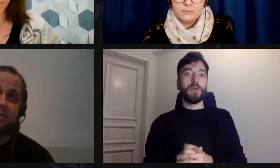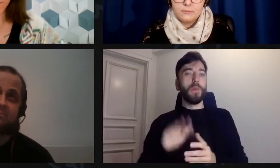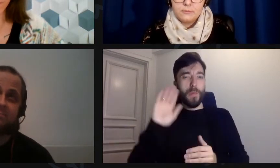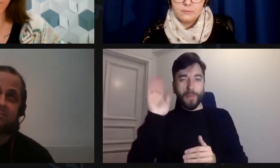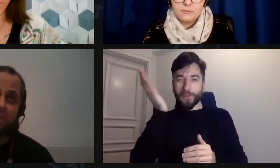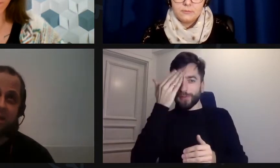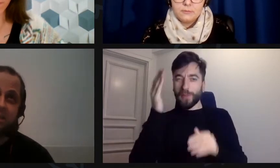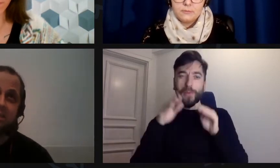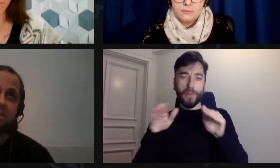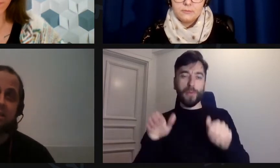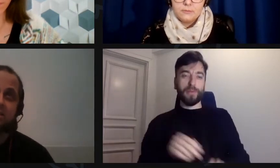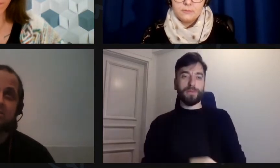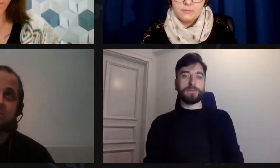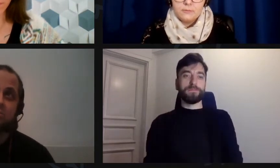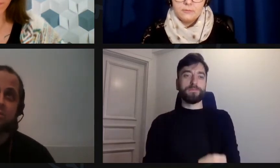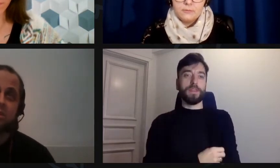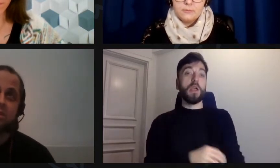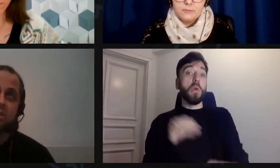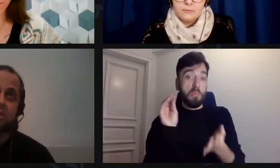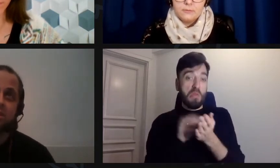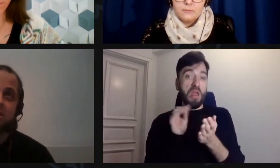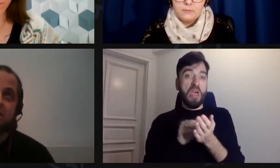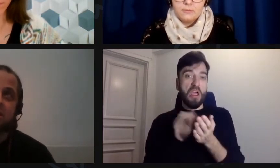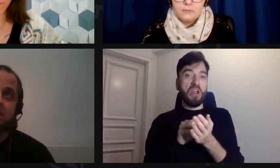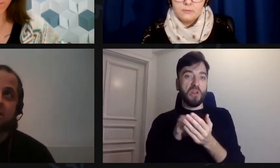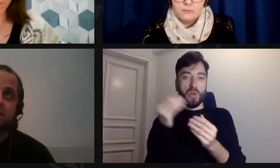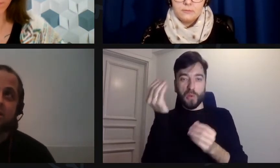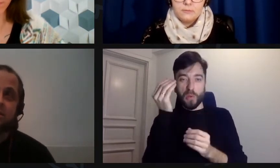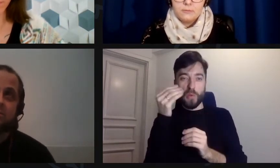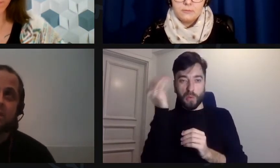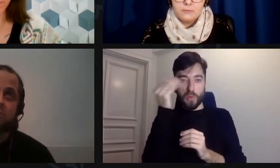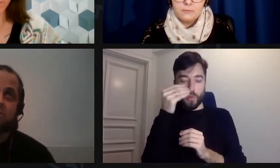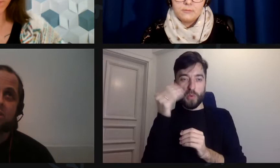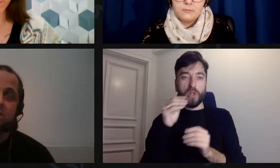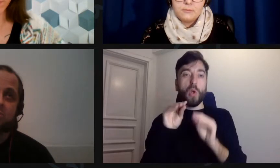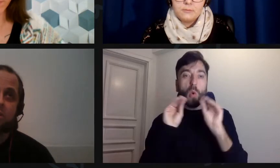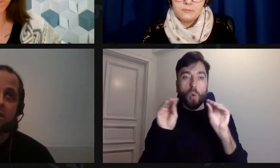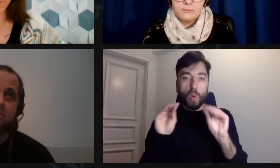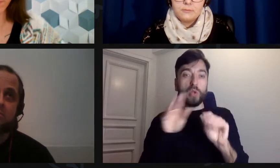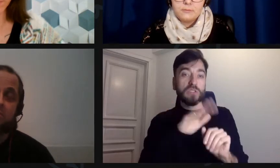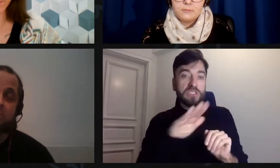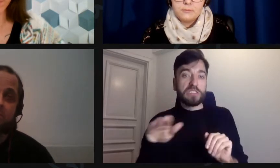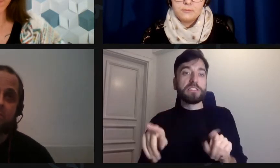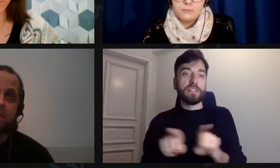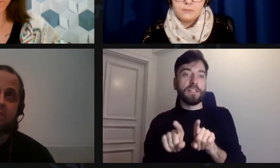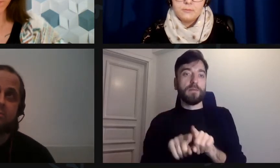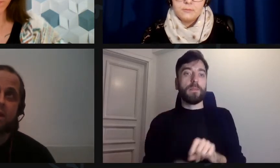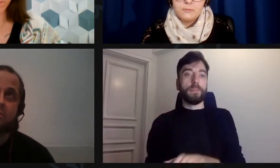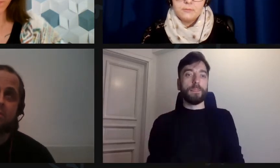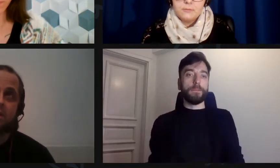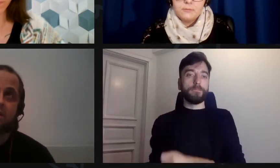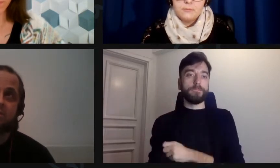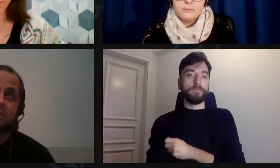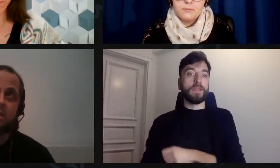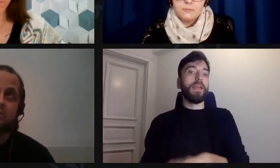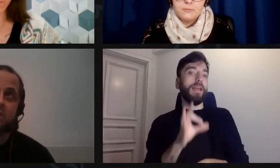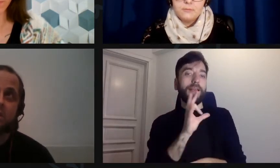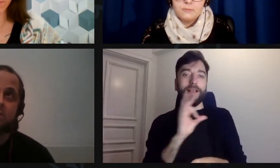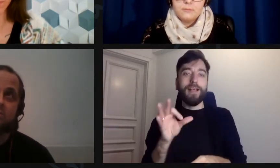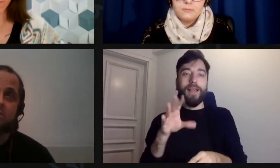W praktyce ucząc te dzieci specjalnie wybrałem Berlin,